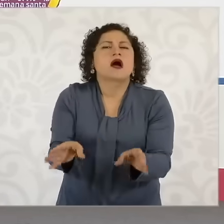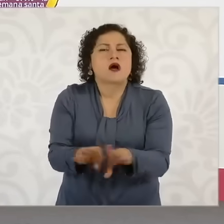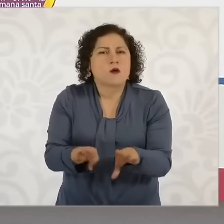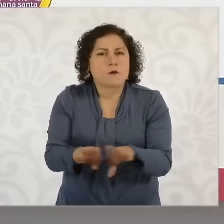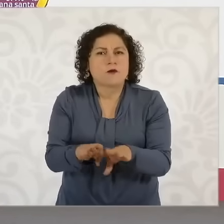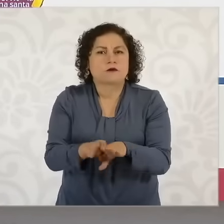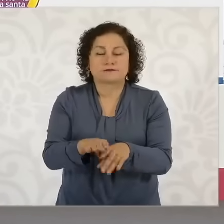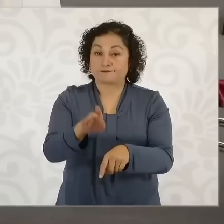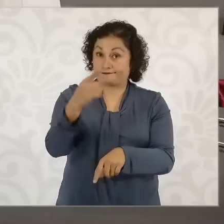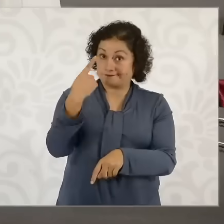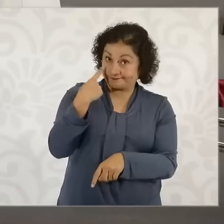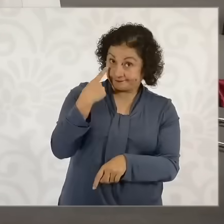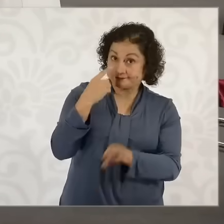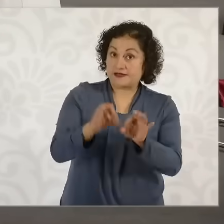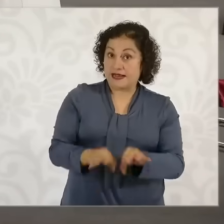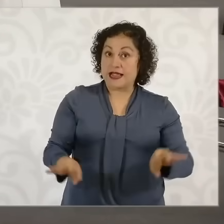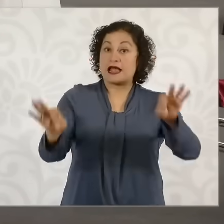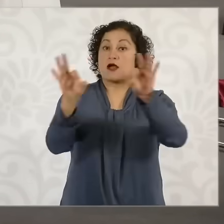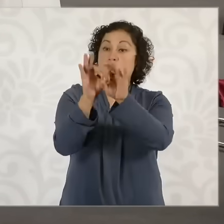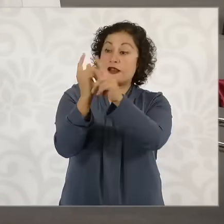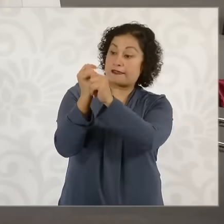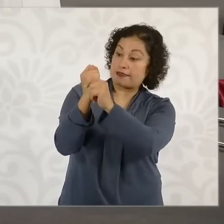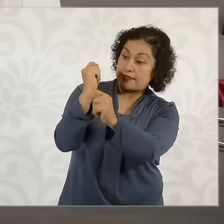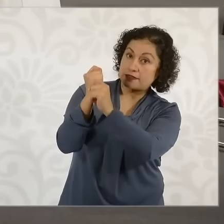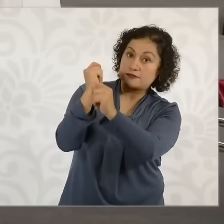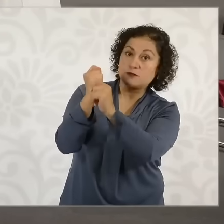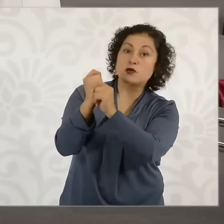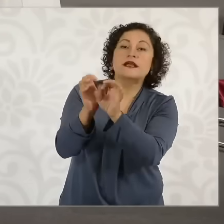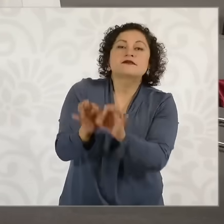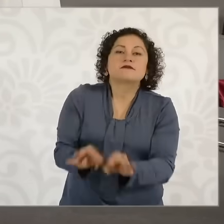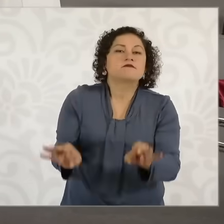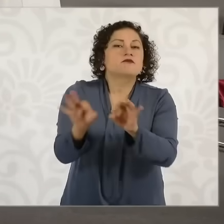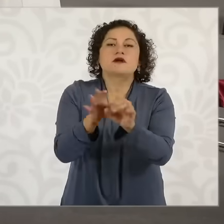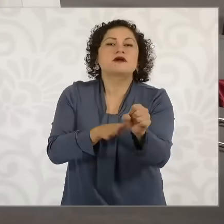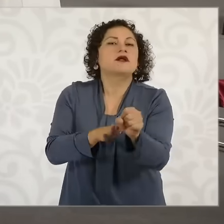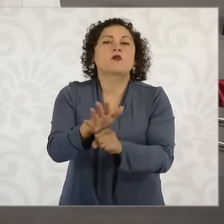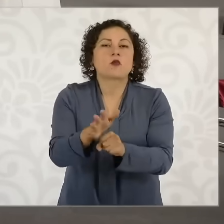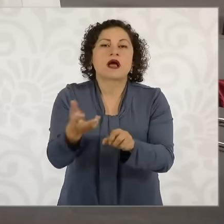un sistema de transportes es la disponibilidad. Es diferente subirse un avión con unos pasajeros que